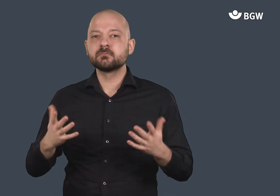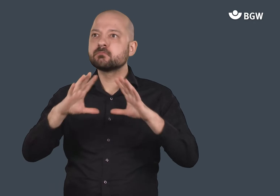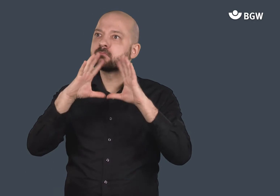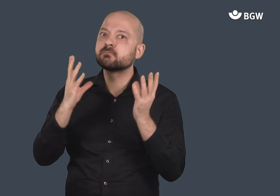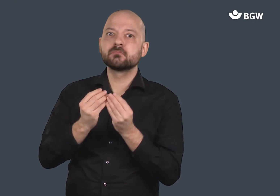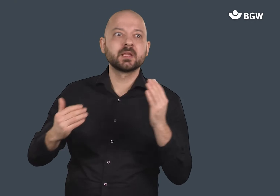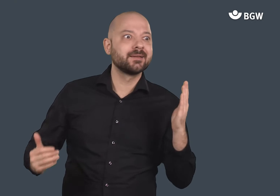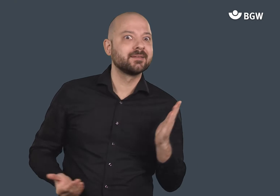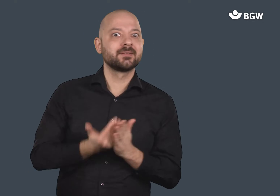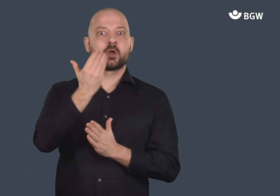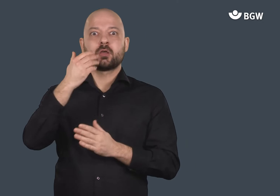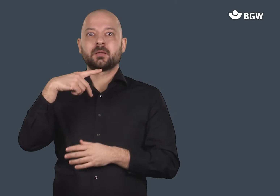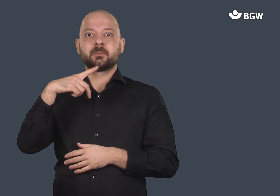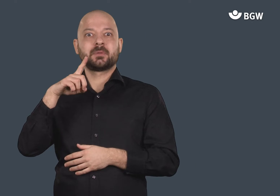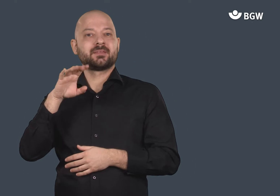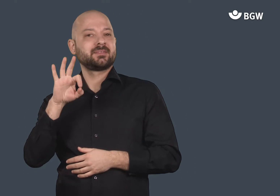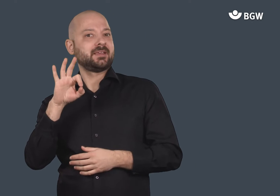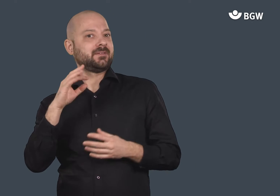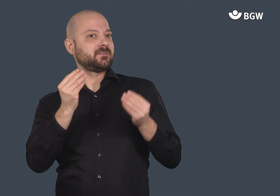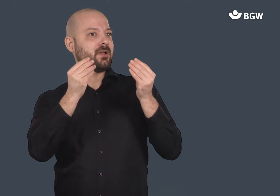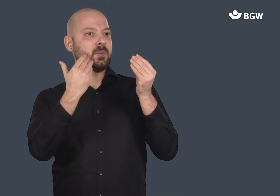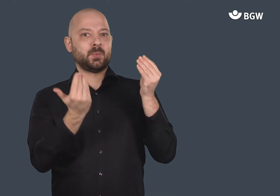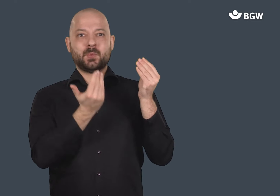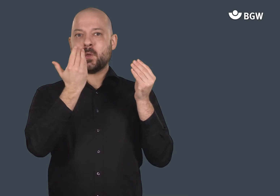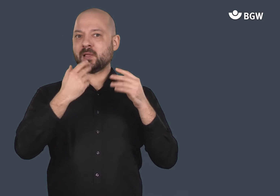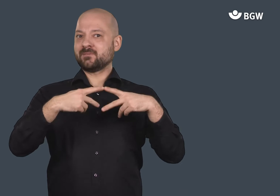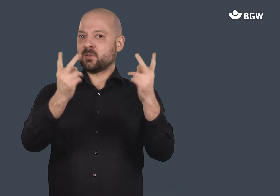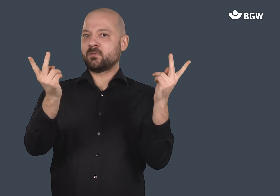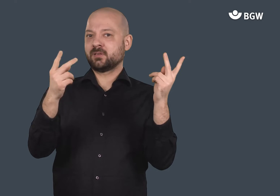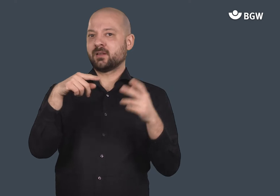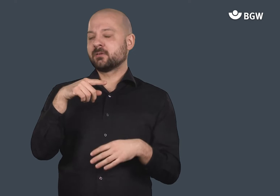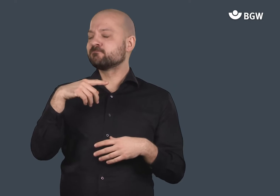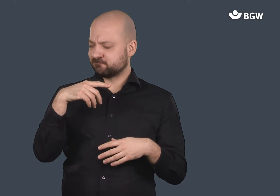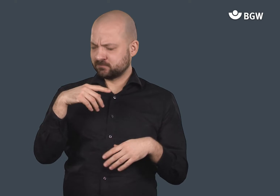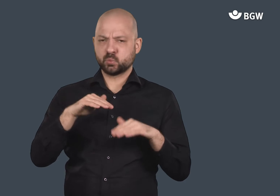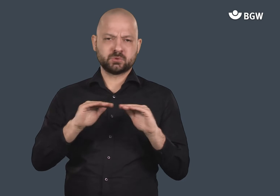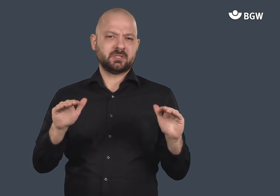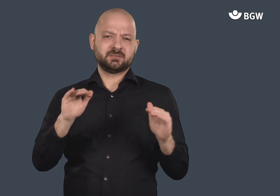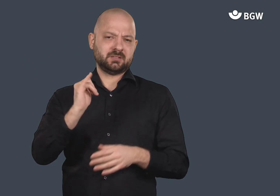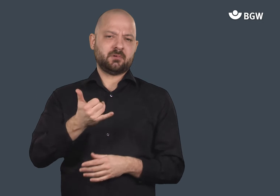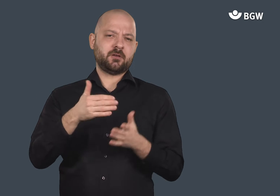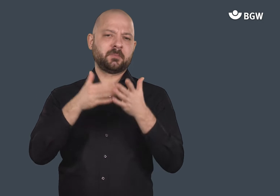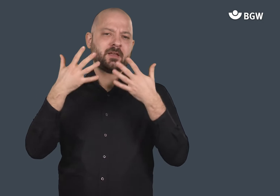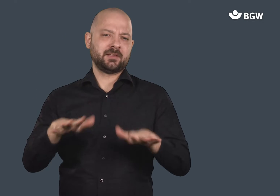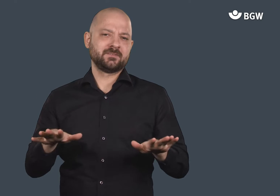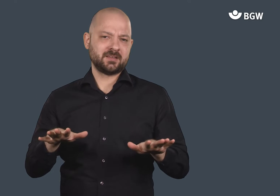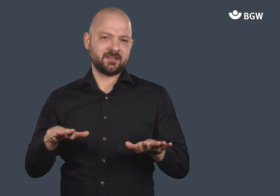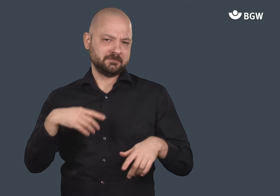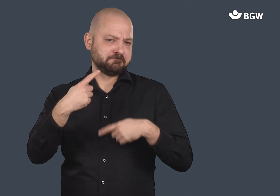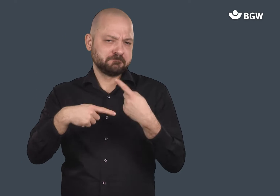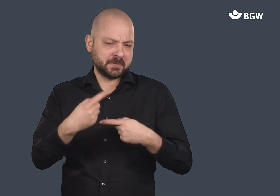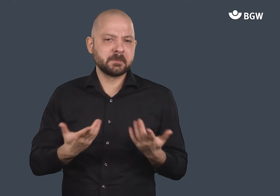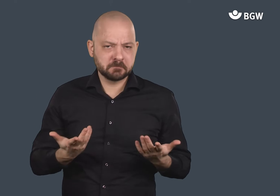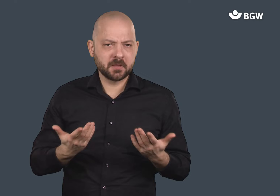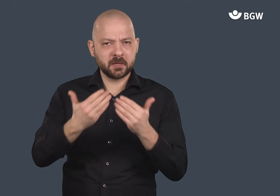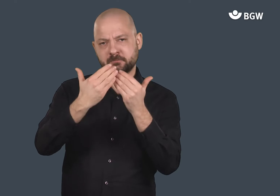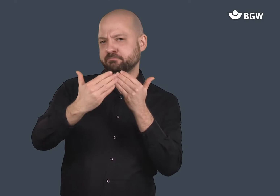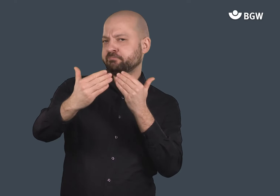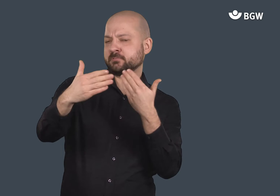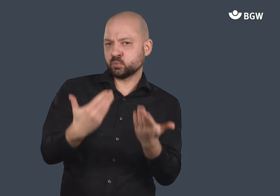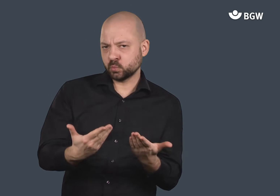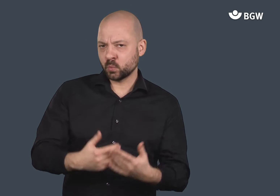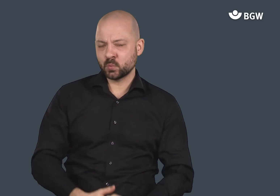Neu veröffentlichte PDF-Downloads sind grundsätzlich barrierefrei.